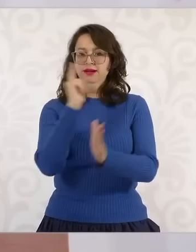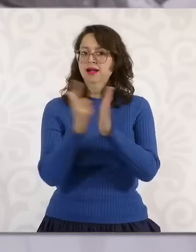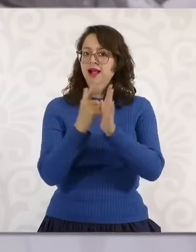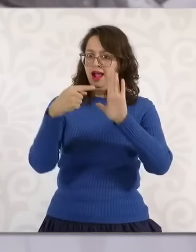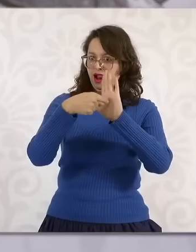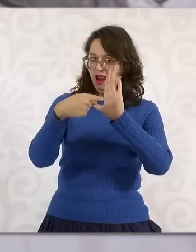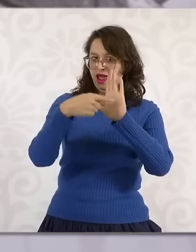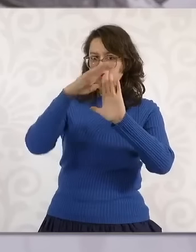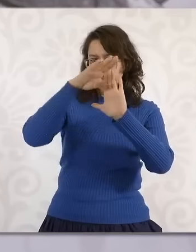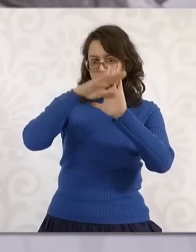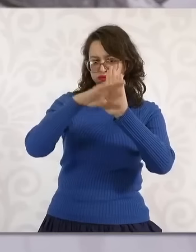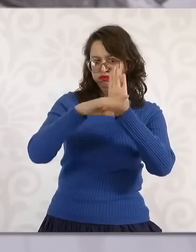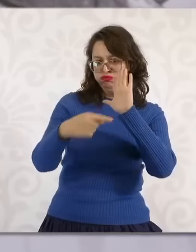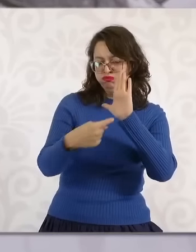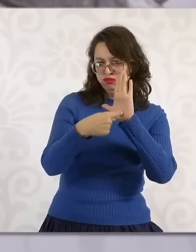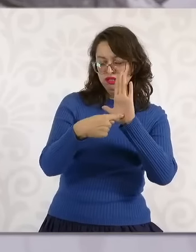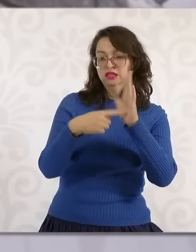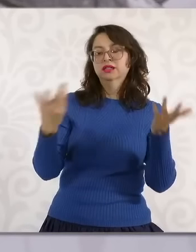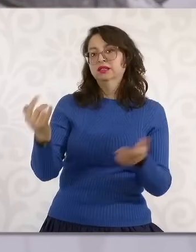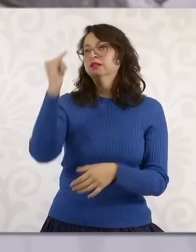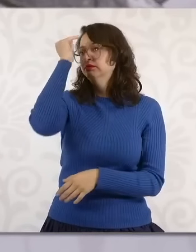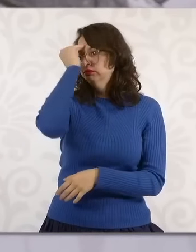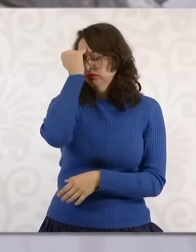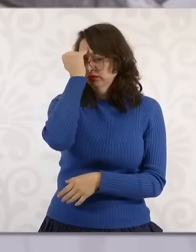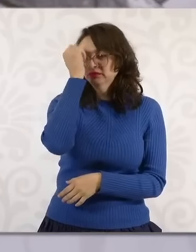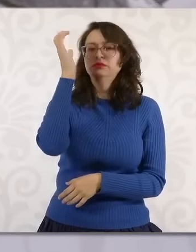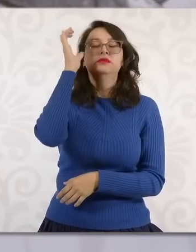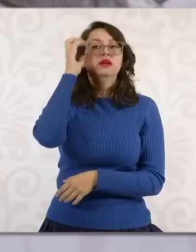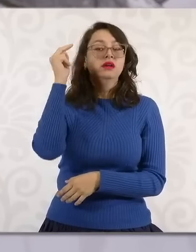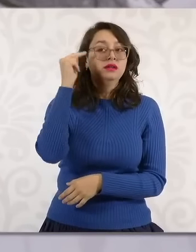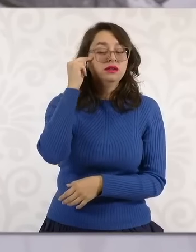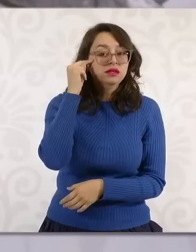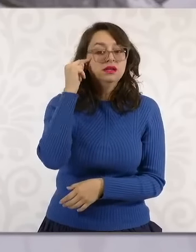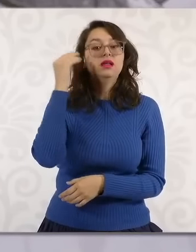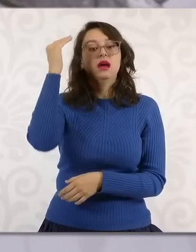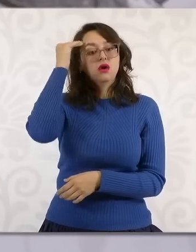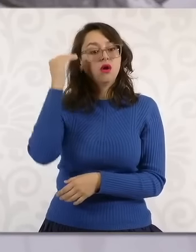Y en el caso de la India, en el caso de China, en el caso de Corea del Sur, que son los que